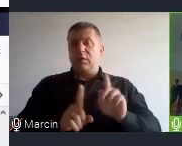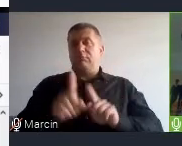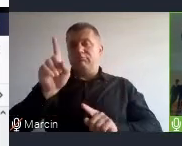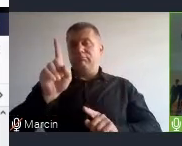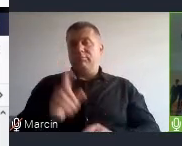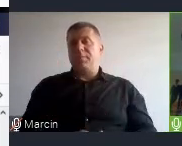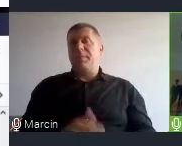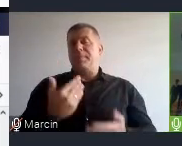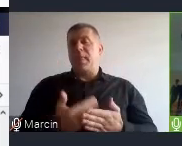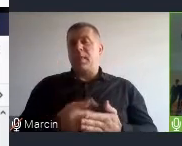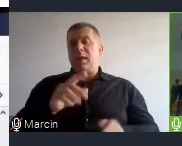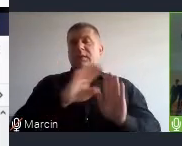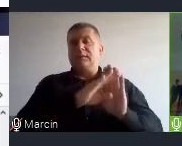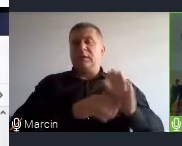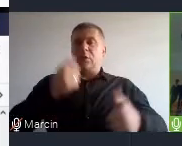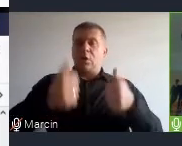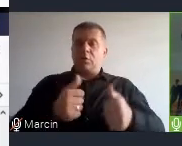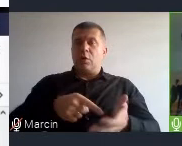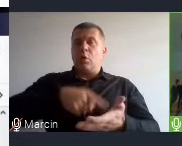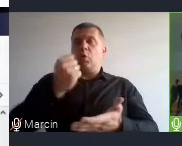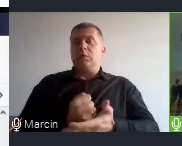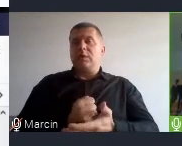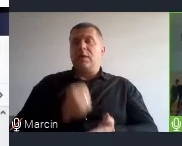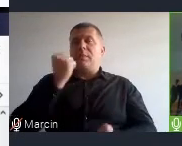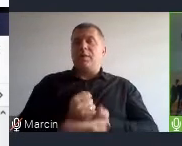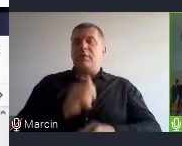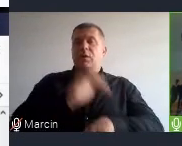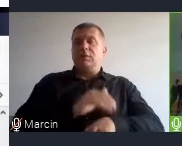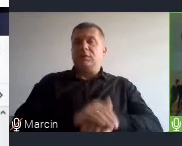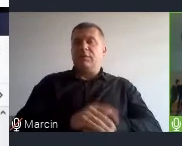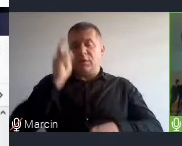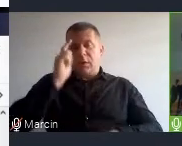więc w zasadzie konkurencyjności i w ustawie Prawo Zamówień Publicznych,